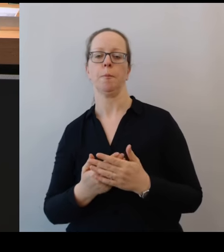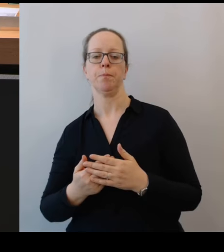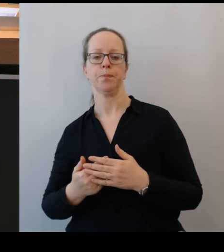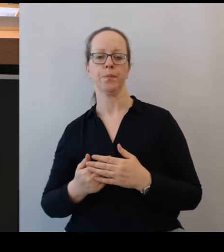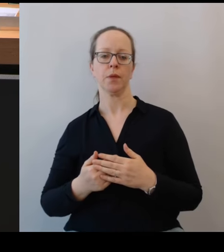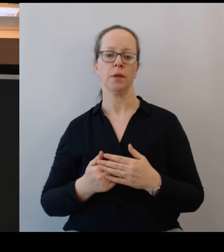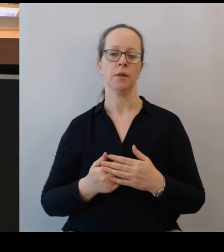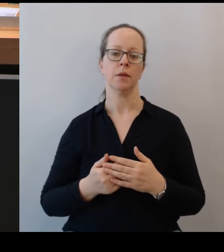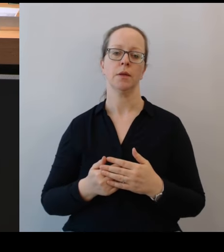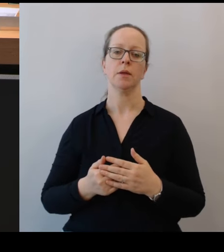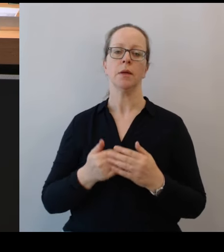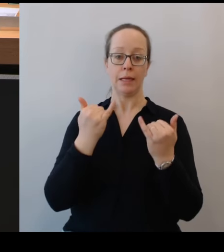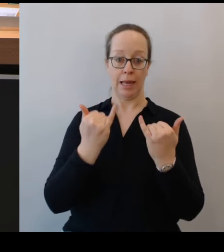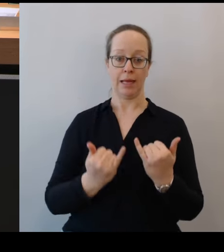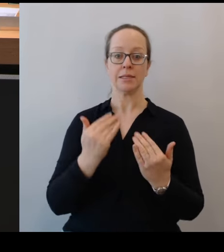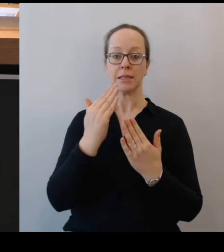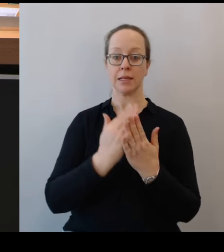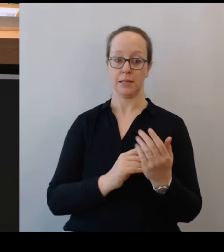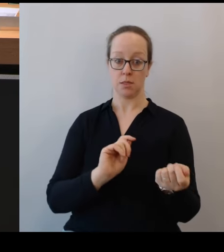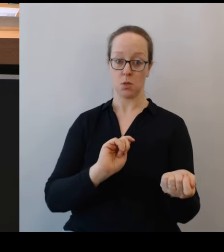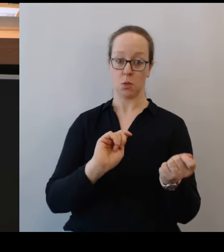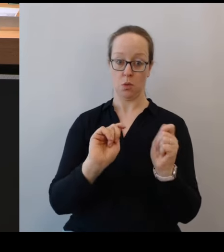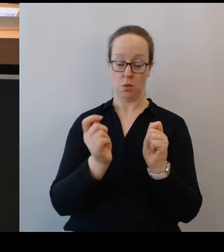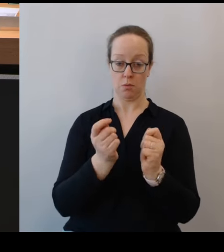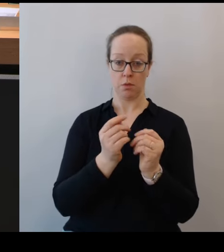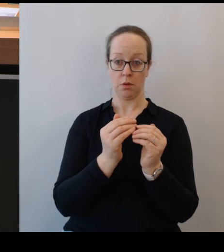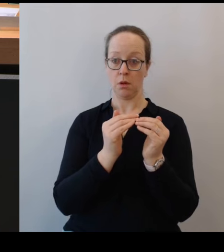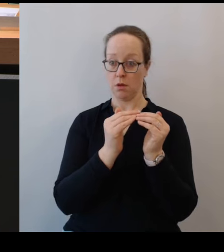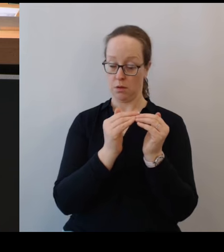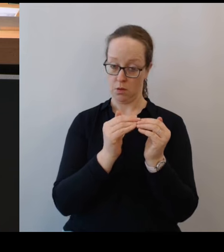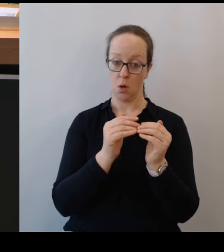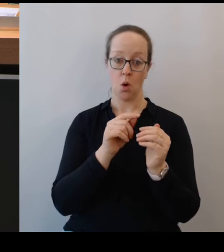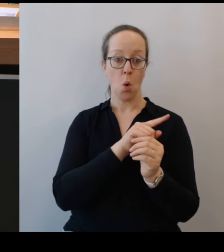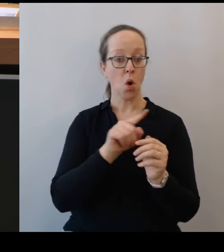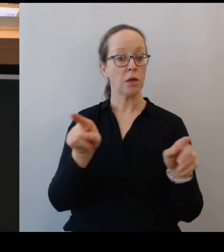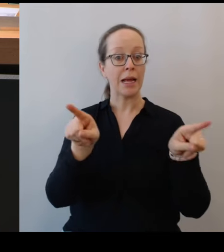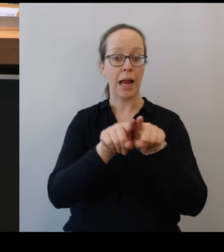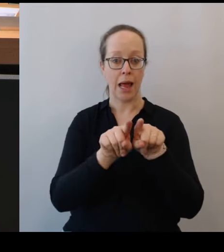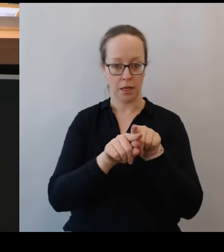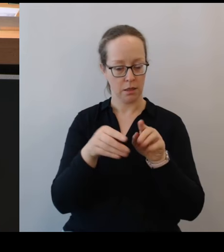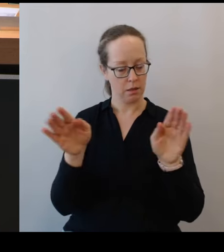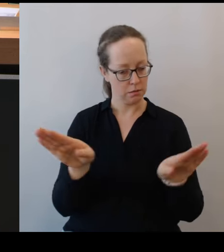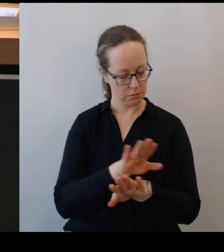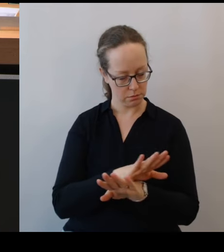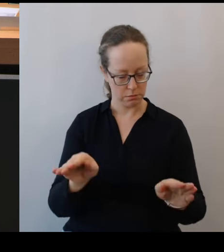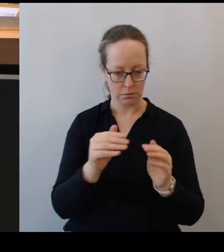Kollegen, ich darf auf der Senatsbank wieder um ein wenig mehr Aufmerksamkeit bitten. (Rednerwechsel) Vielen Dank.